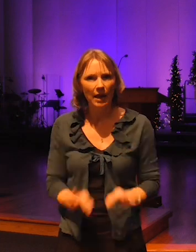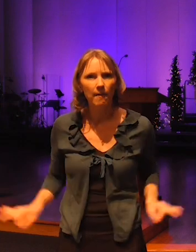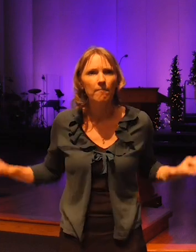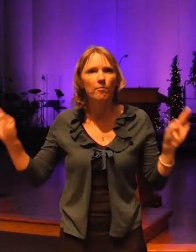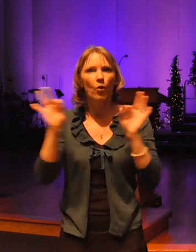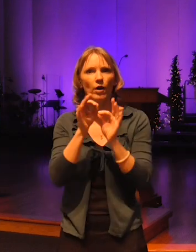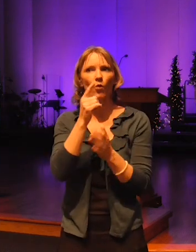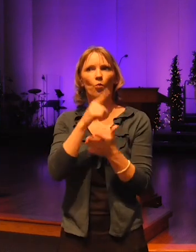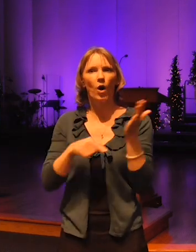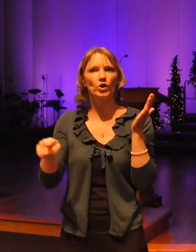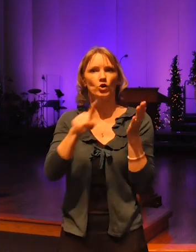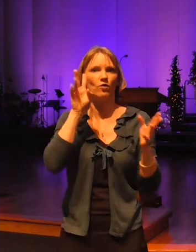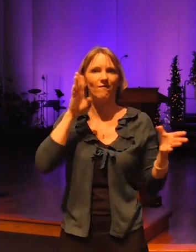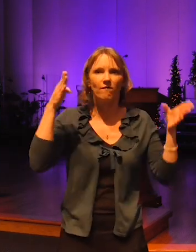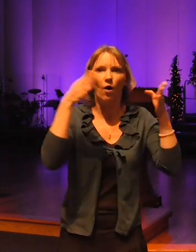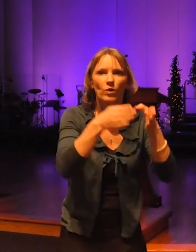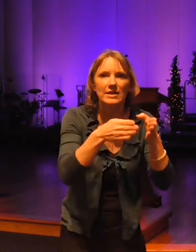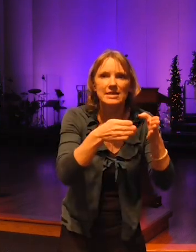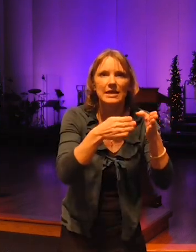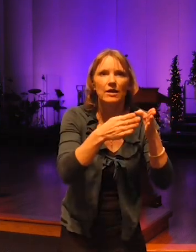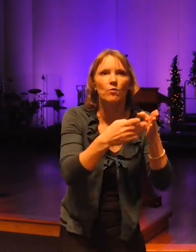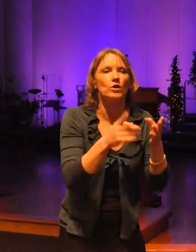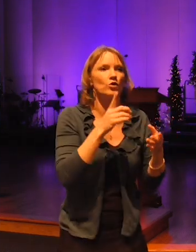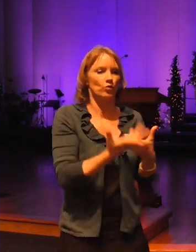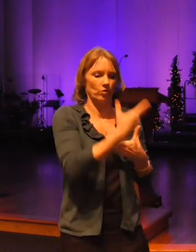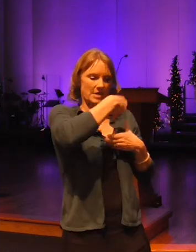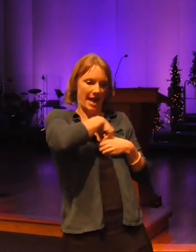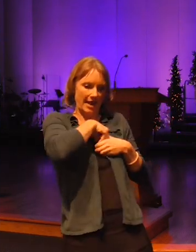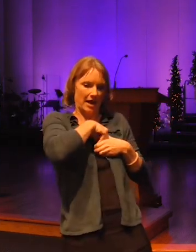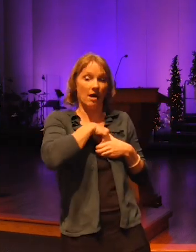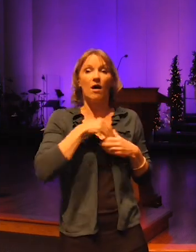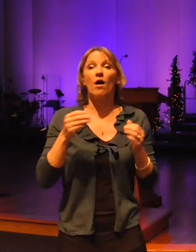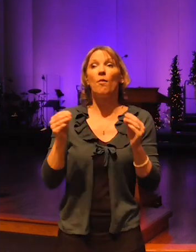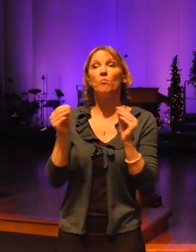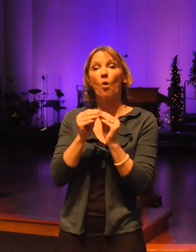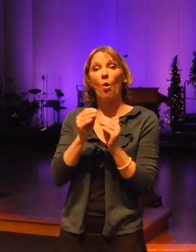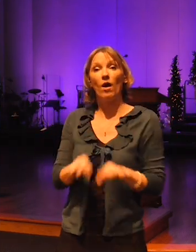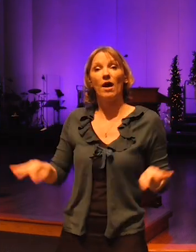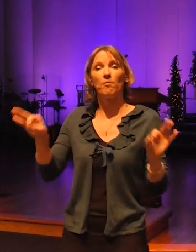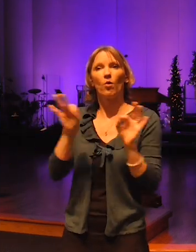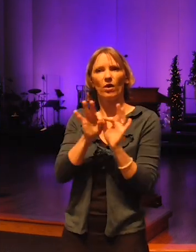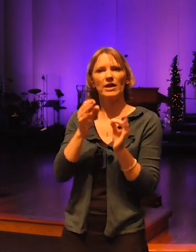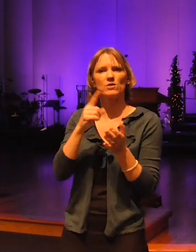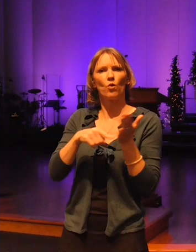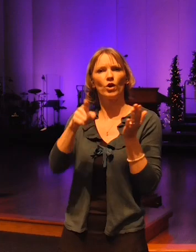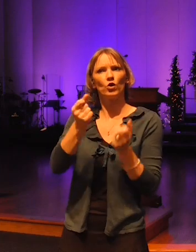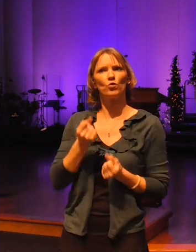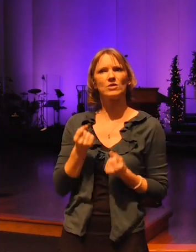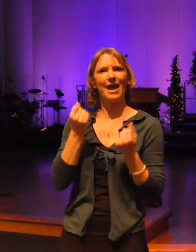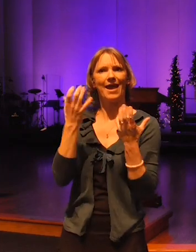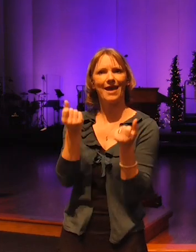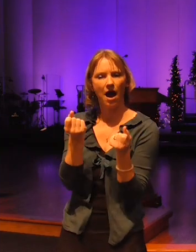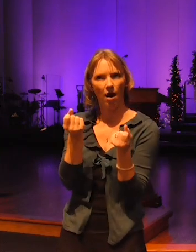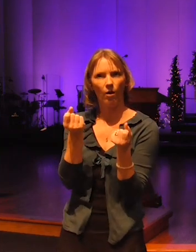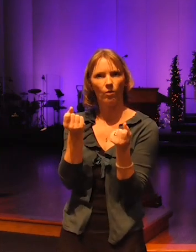lo que recibes, pero aún más importante es lo que publicas, cuál es el enlace de onda que mejor se adapta a